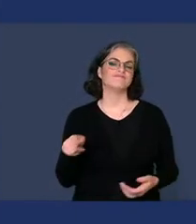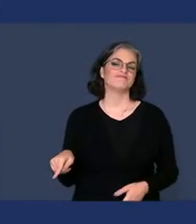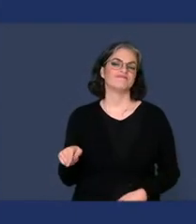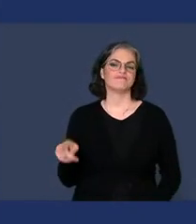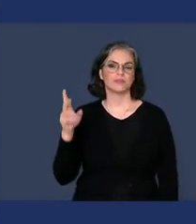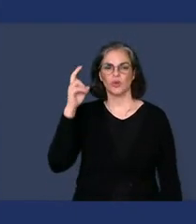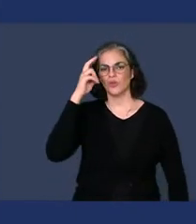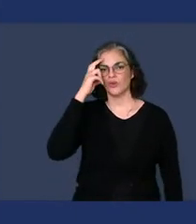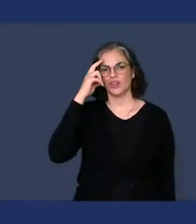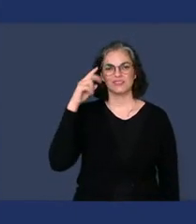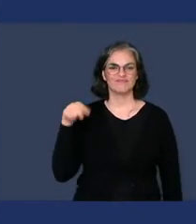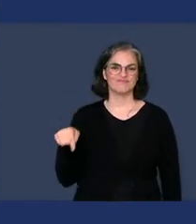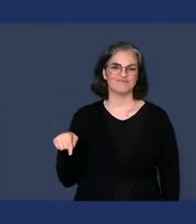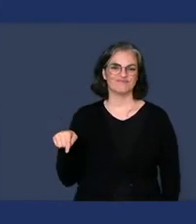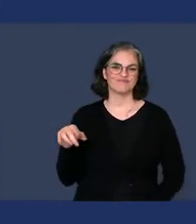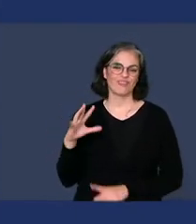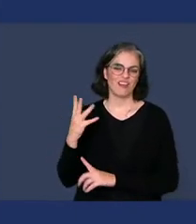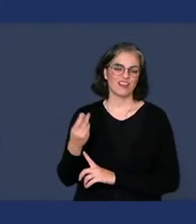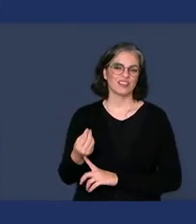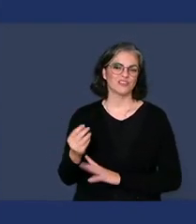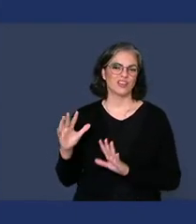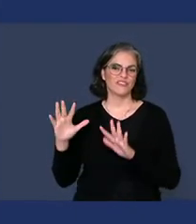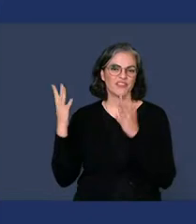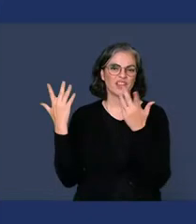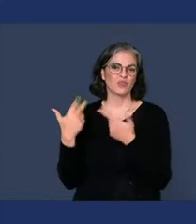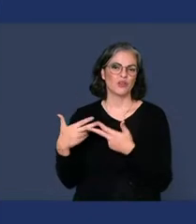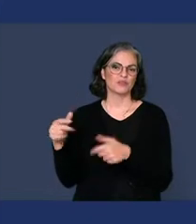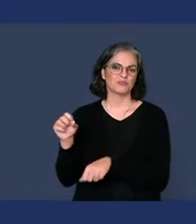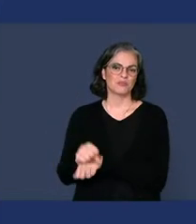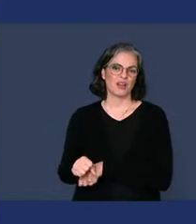SEGMENTO A PARALISAR FOI O DA CULTURA EU E TALVEZ SEJA UM DOS ÚLTIMOS SEGMENTOS QUE POSSAM VIR COM MAIS FORÇA.